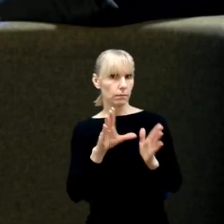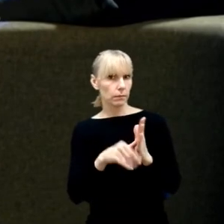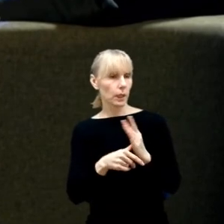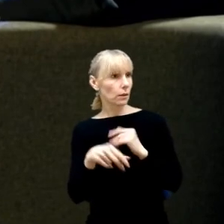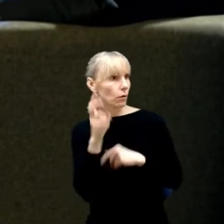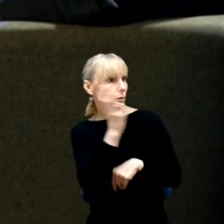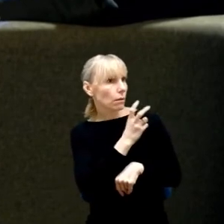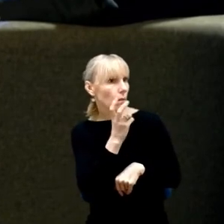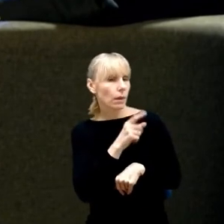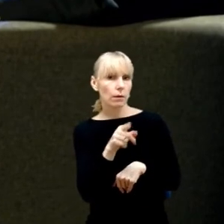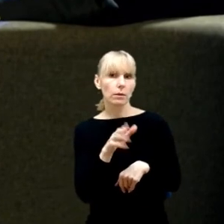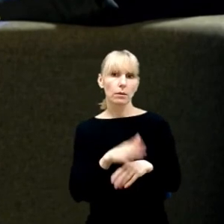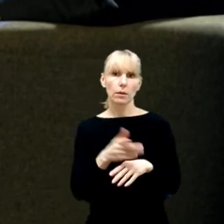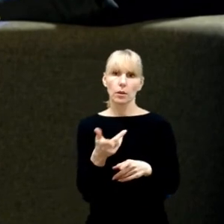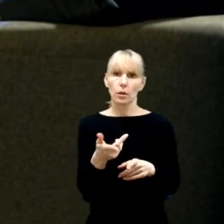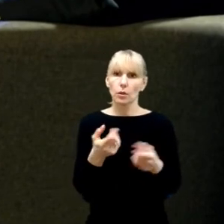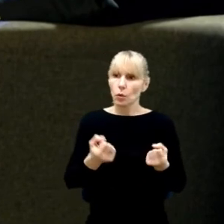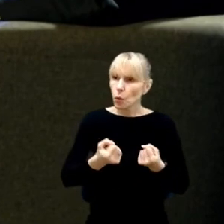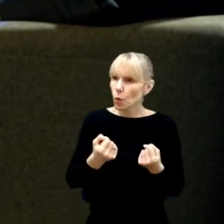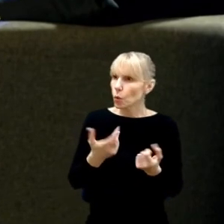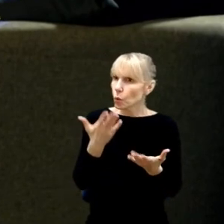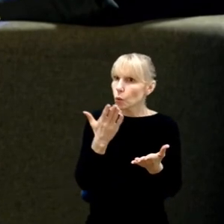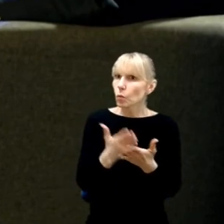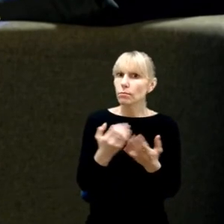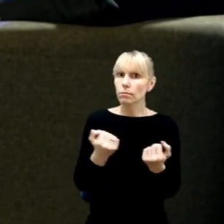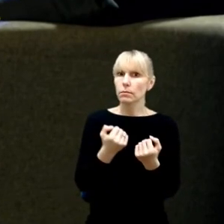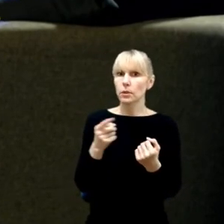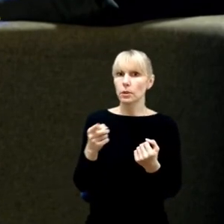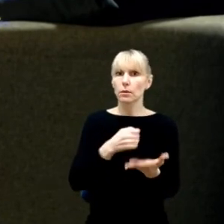sprawiło, że kilka takich spraw się od razu rozwiązało.